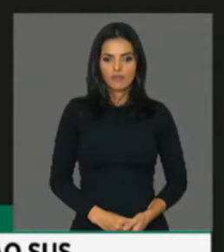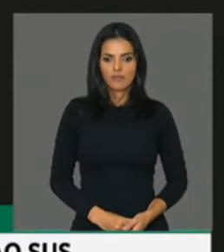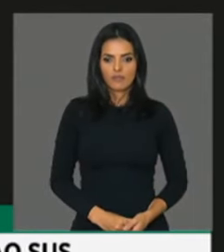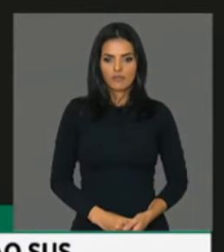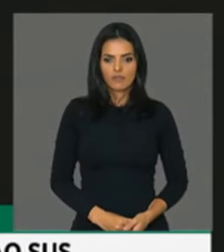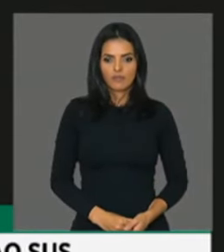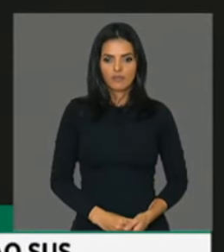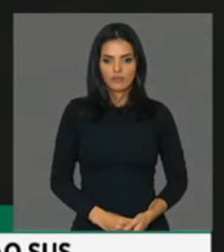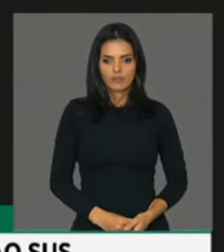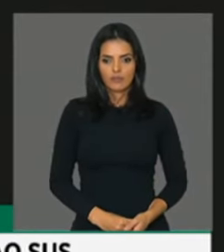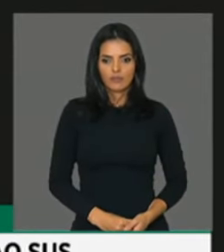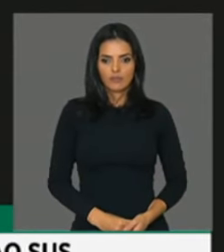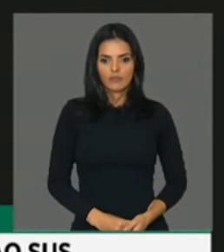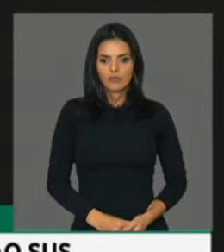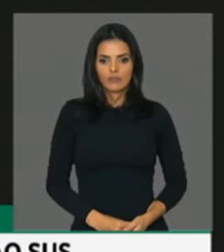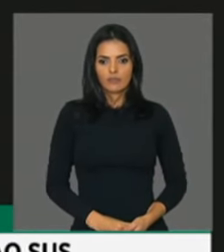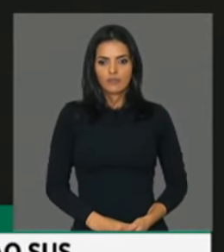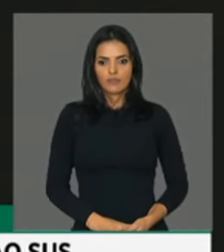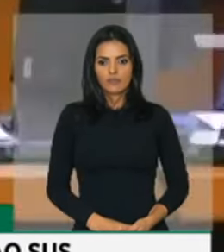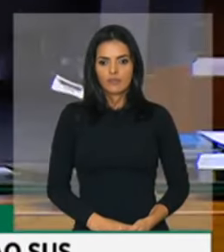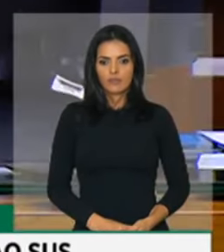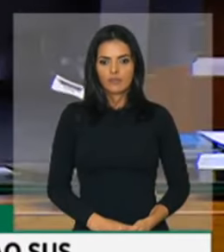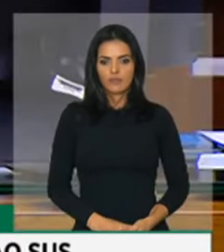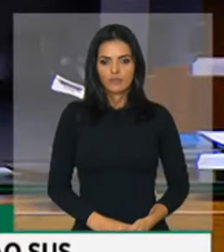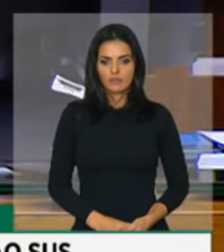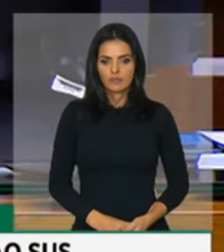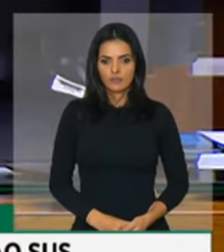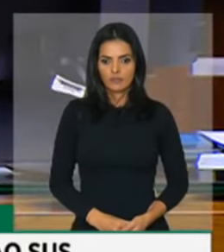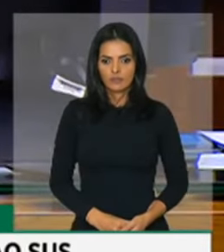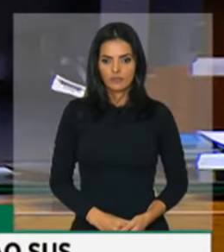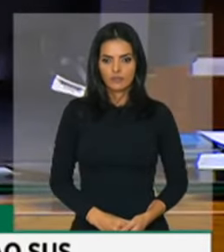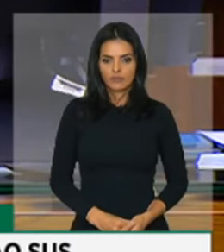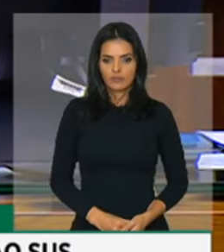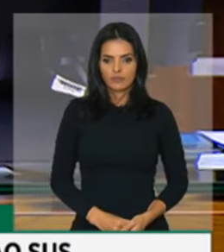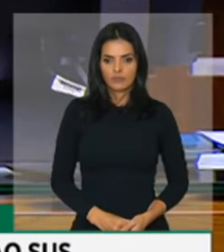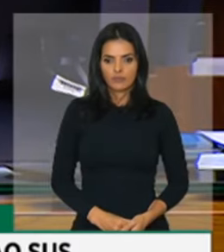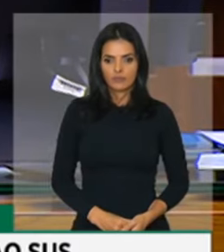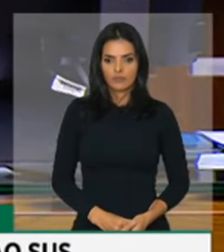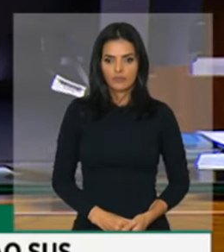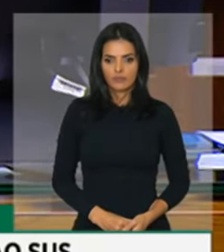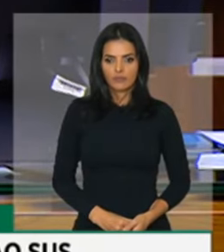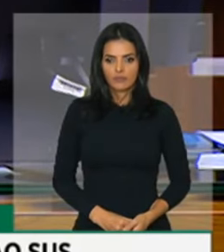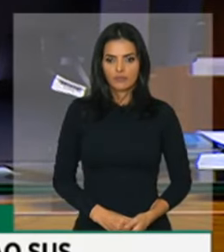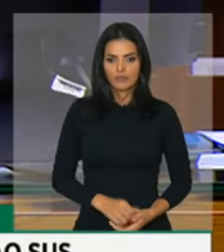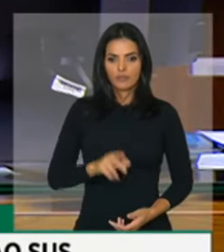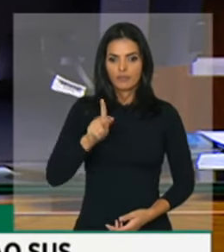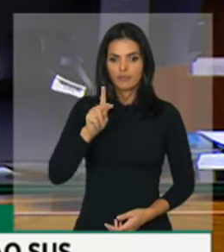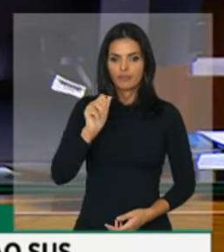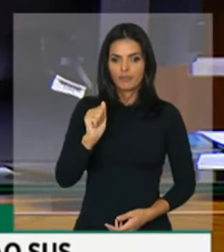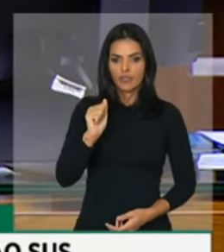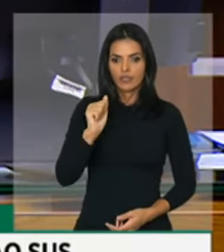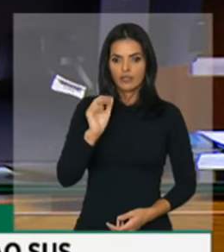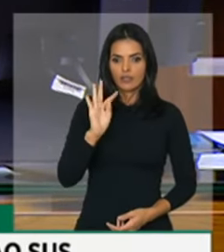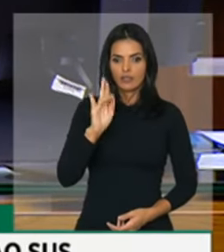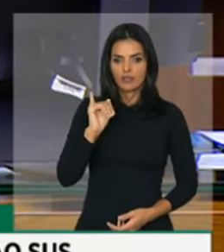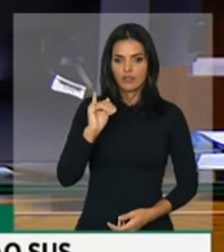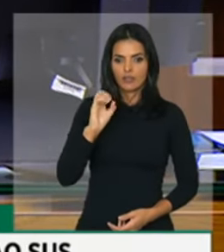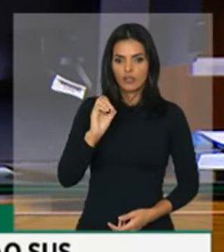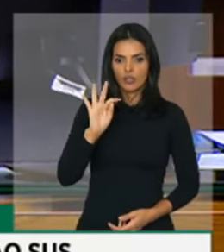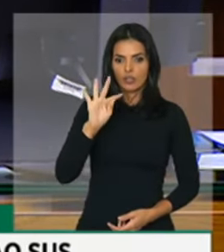PSD JÁ ORIENTOU. MUITO OBRIGADO, DEPUTADO DARCY. COMO ORIENTA O PATRIOTA? PV? -- [DEPUTADO]: PV É NÃ